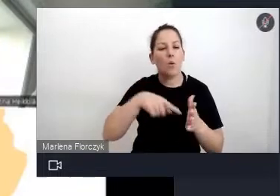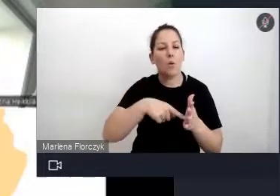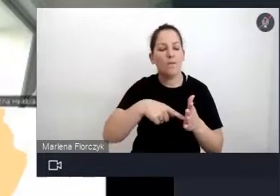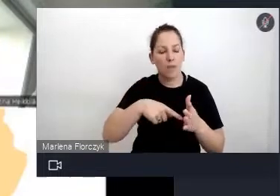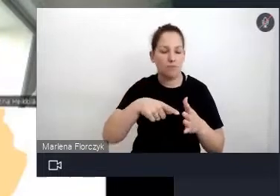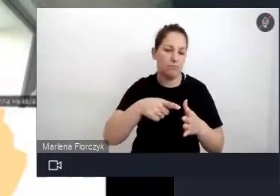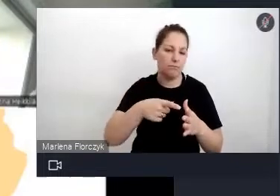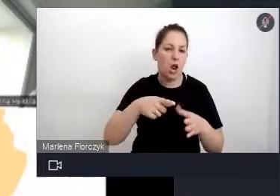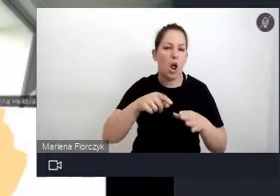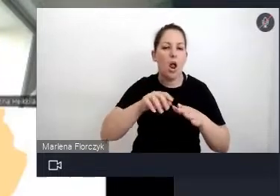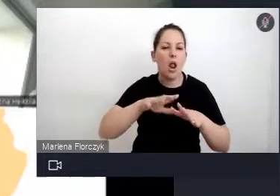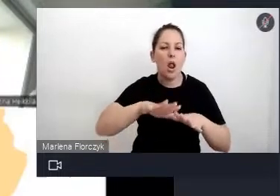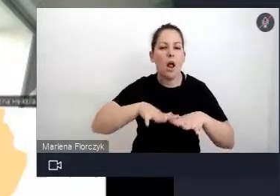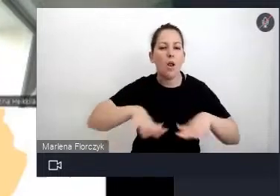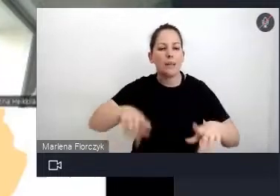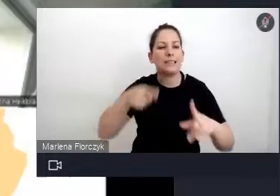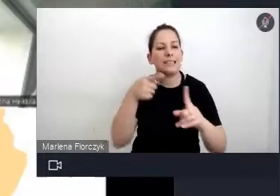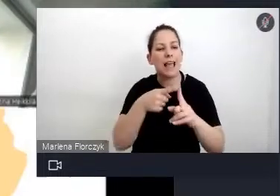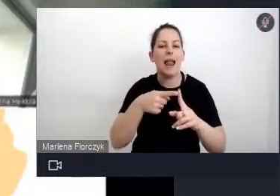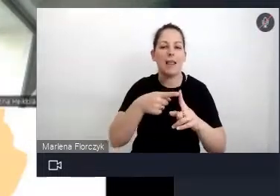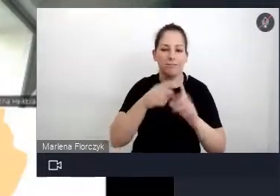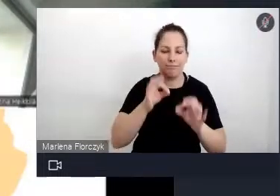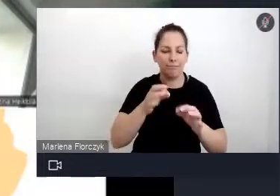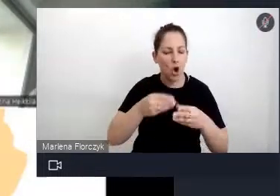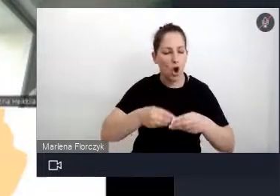lokalizacją Celów Zrównoważonego Rozwoju ONZ.